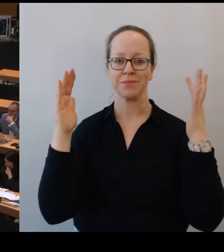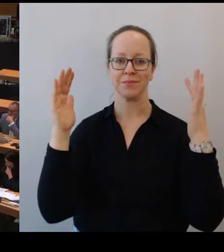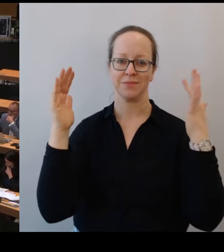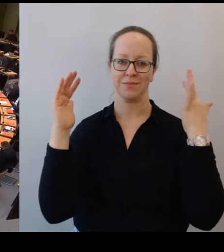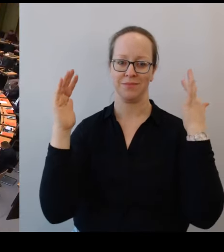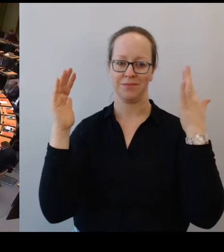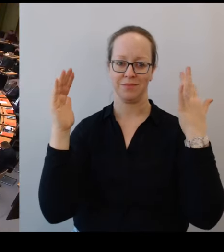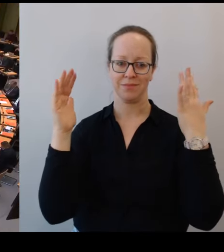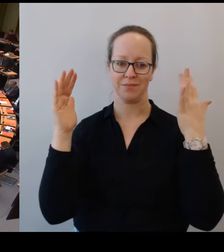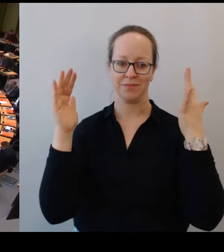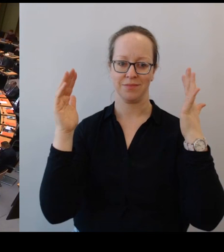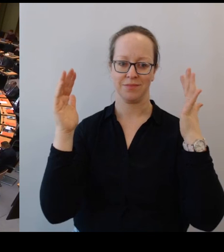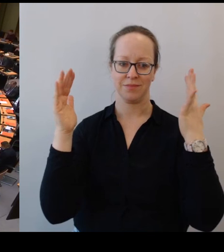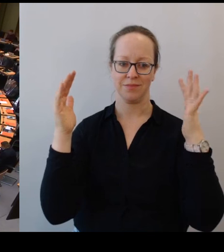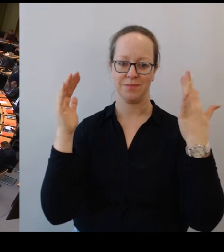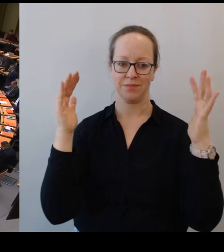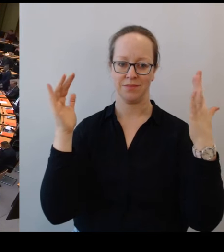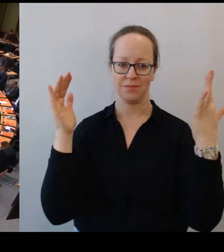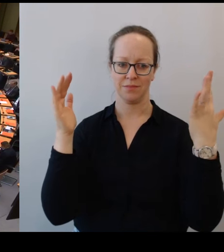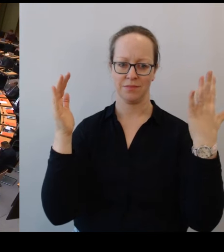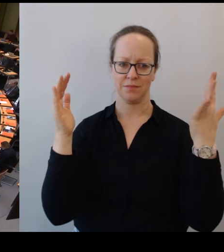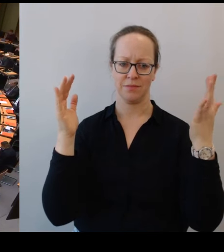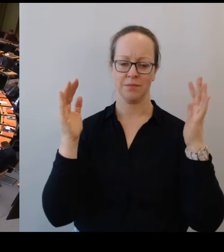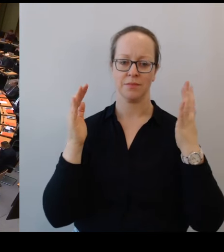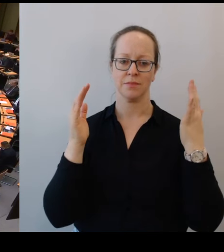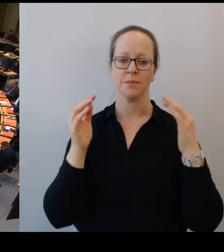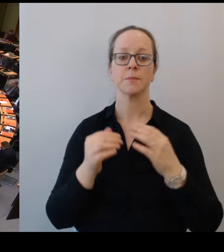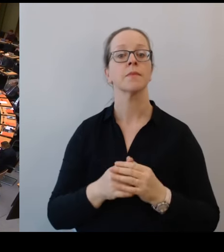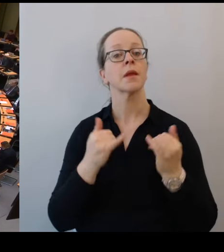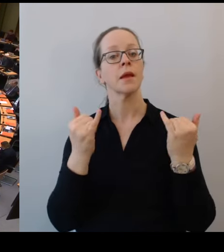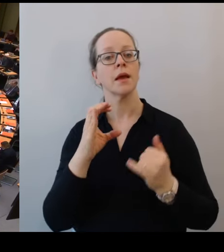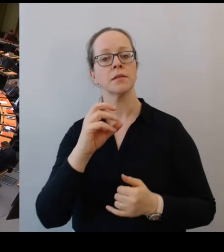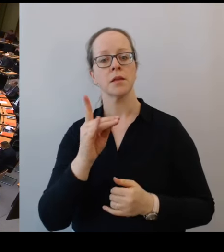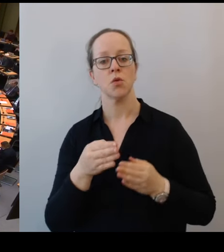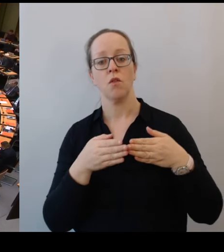(Rednerwechsel) Und für die CDU Fraktion hat nun der Kollege Herrmann das Wort.